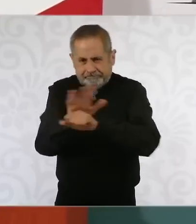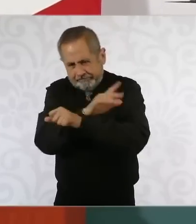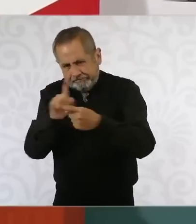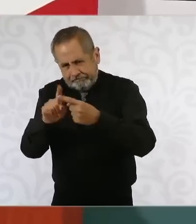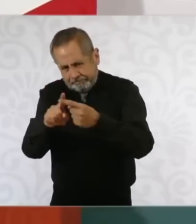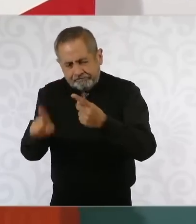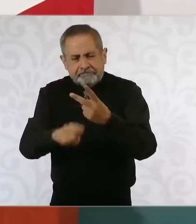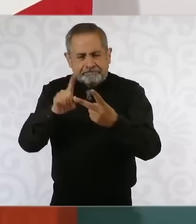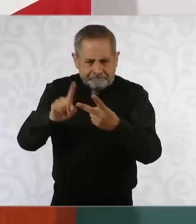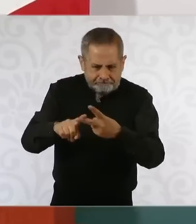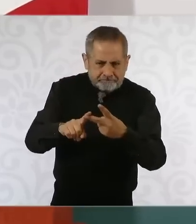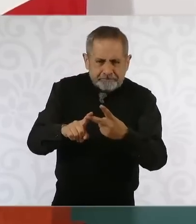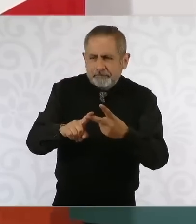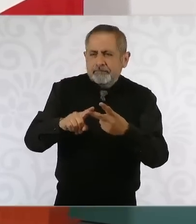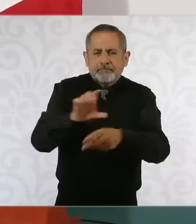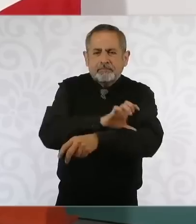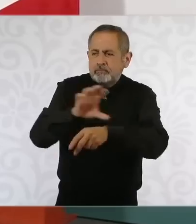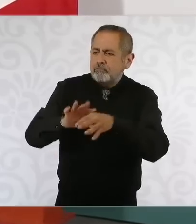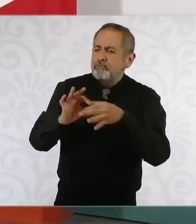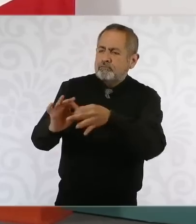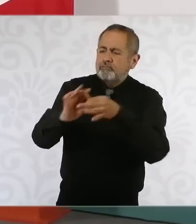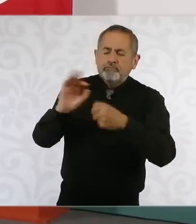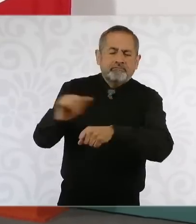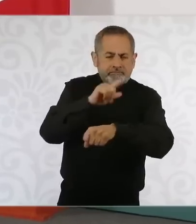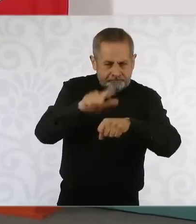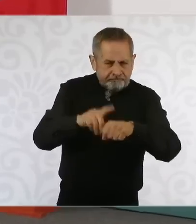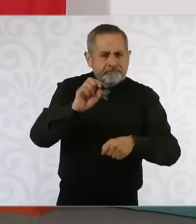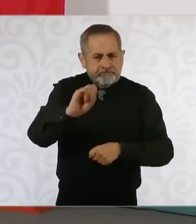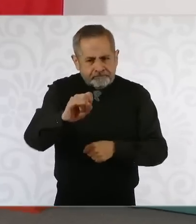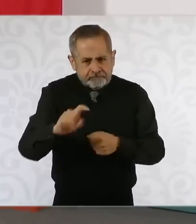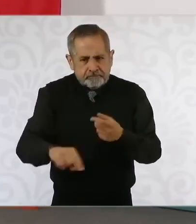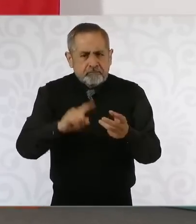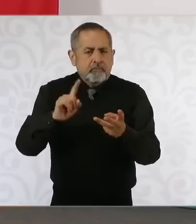coordinación con las fuerzas federales y la secretaria de seguridad y protección